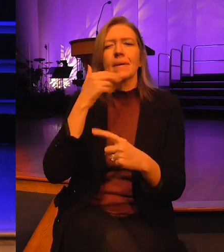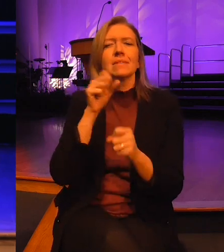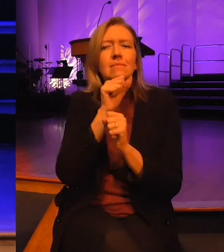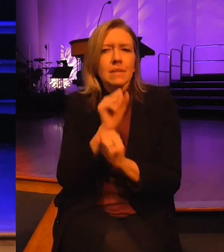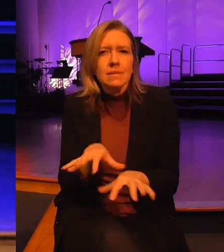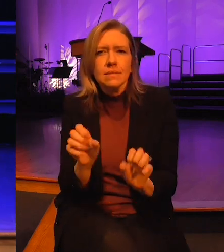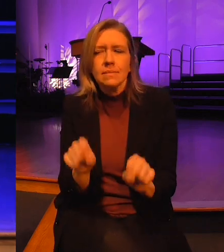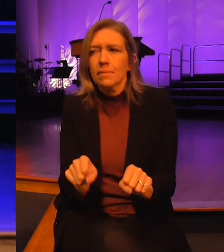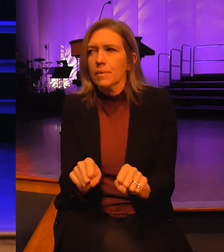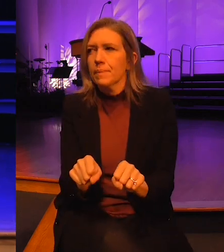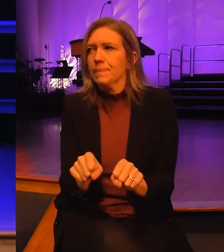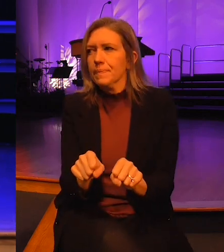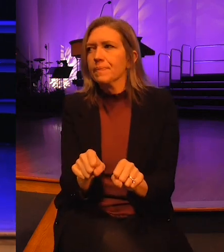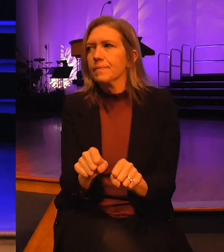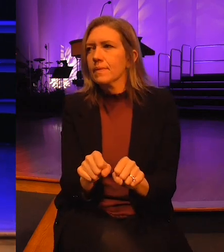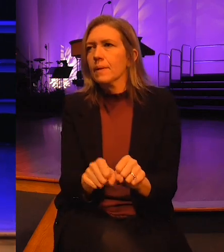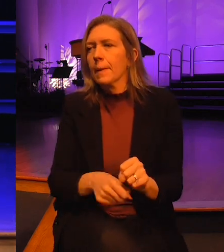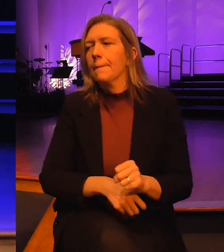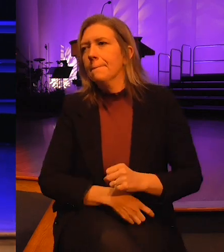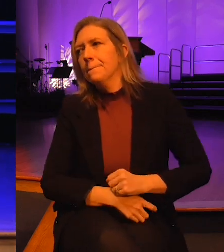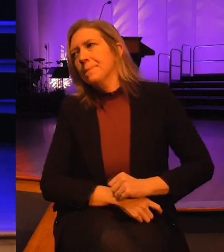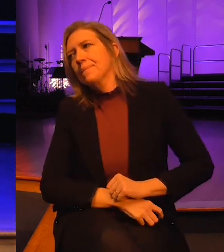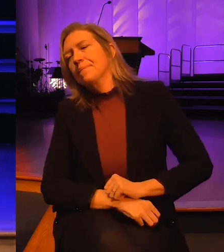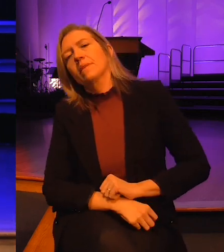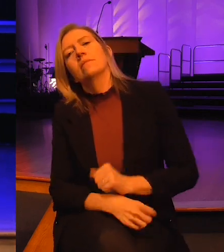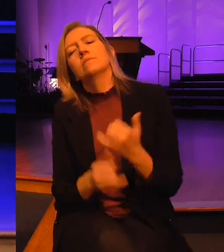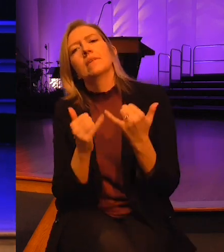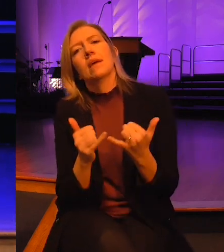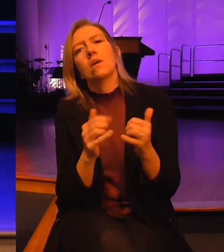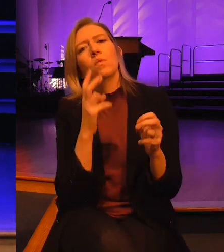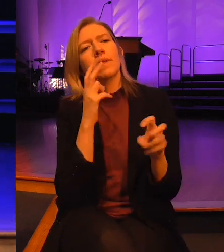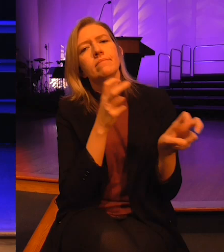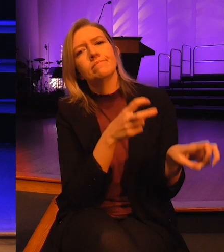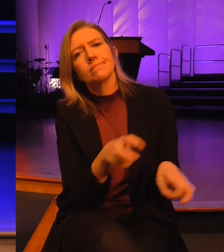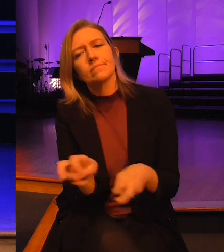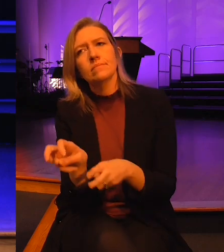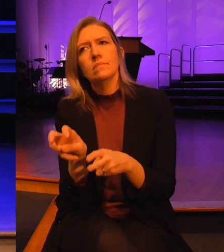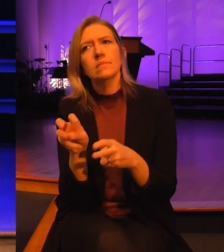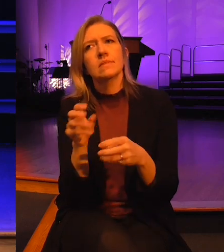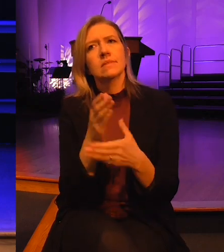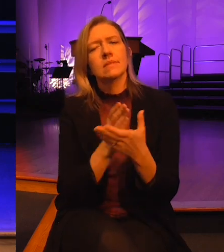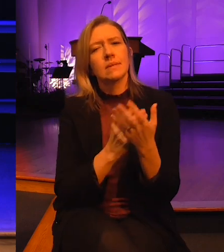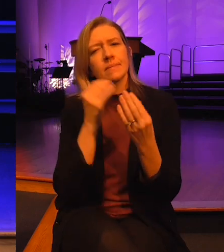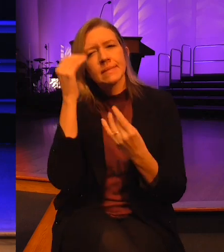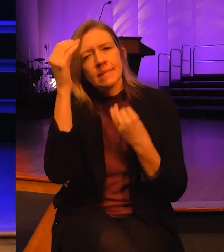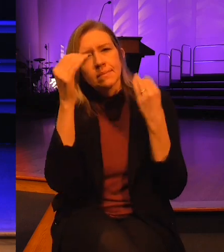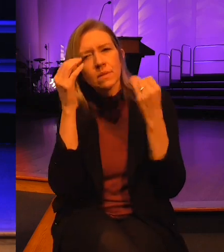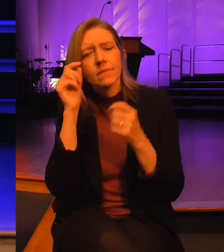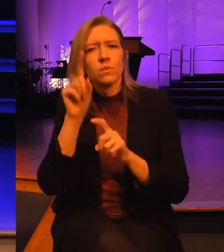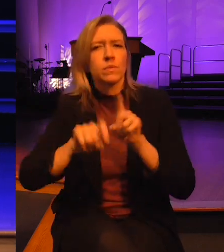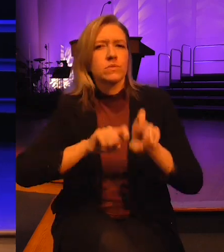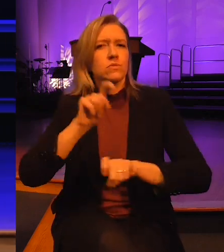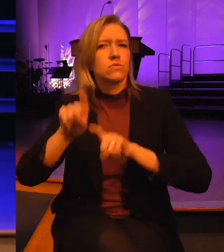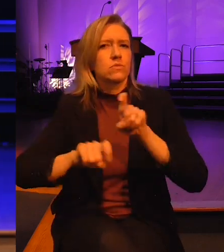vamos a pasar a algunas preguntas contemplativas, la primera ronda tiene que ver con